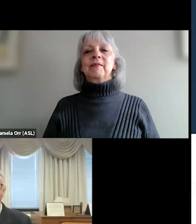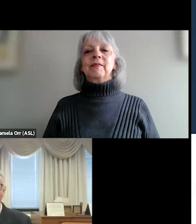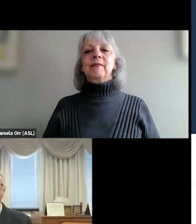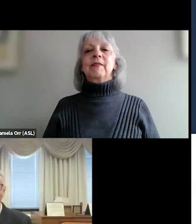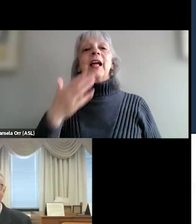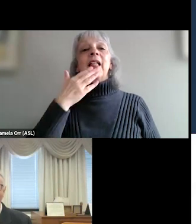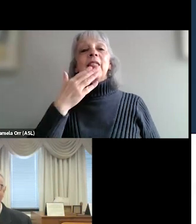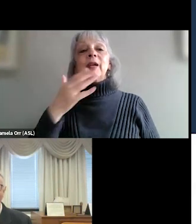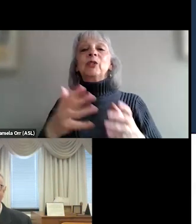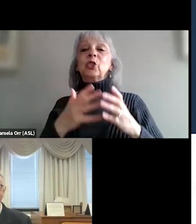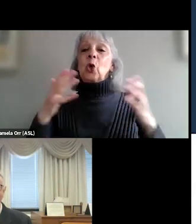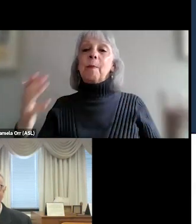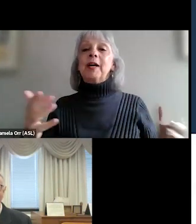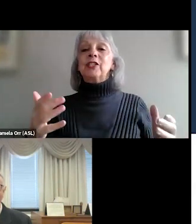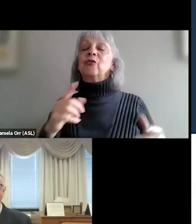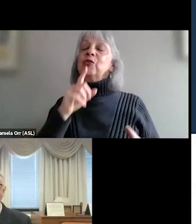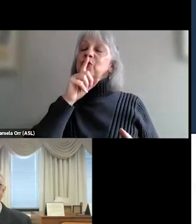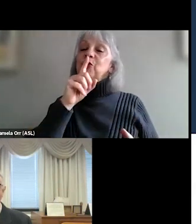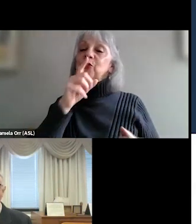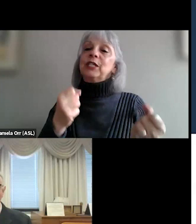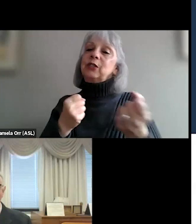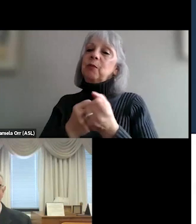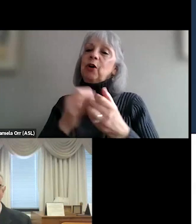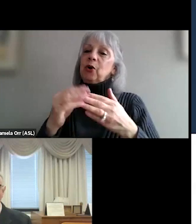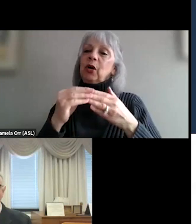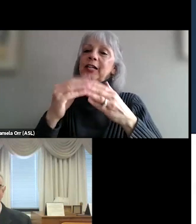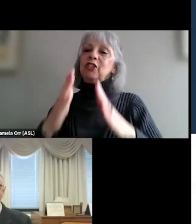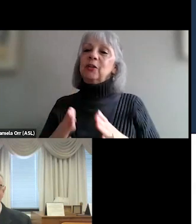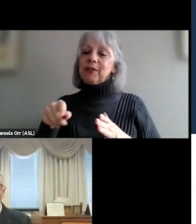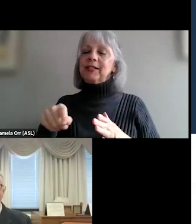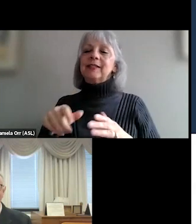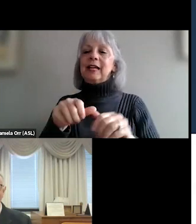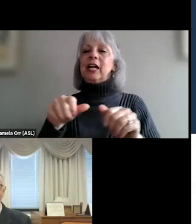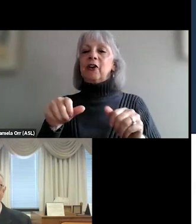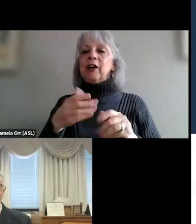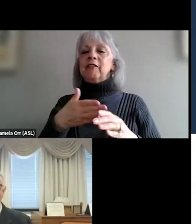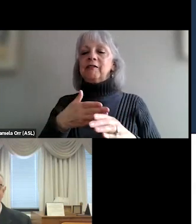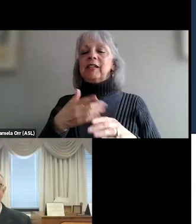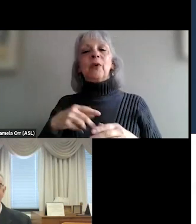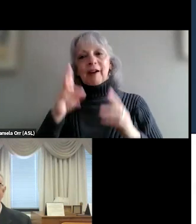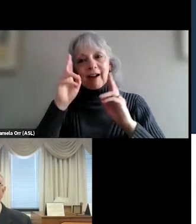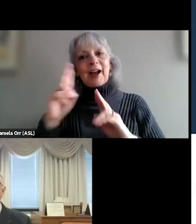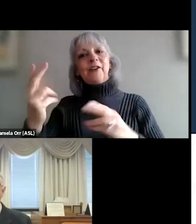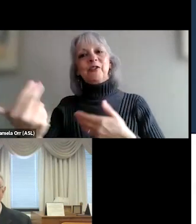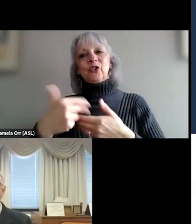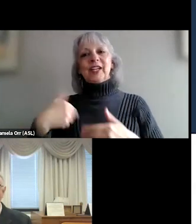Muchas gracias. Apoyamos su liderazgo en esta área y nos sentimos honrados de tenerle con nosotros hoy.